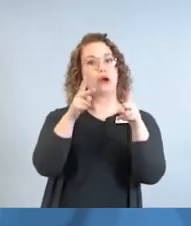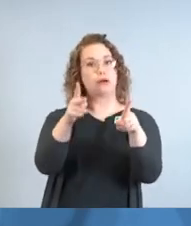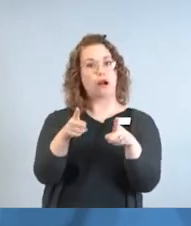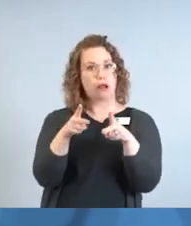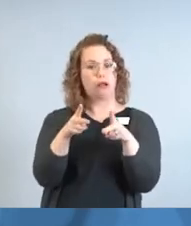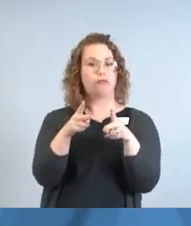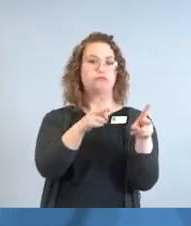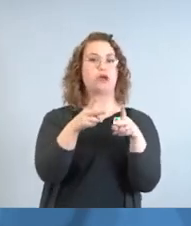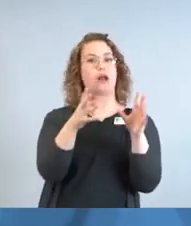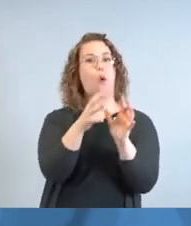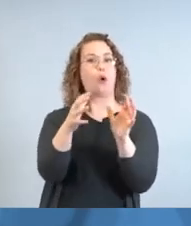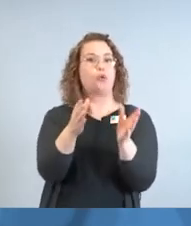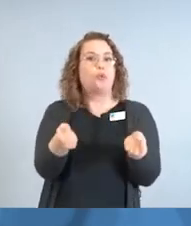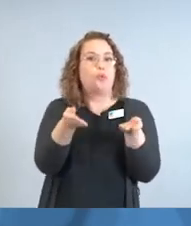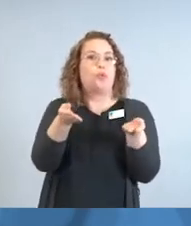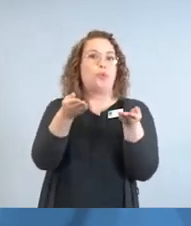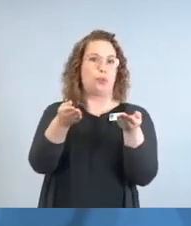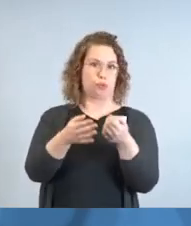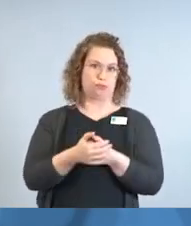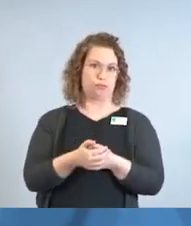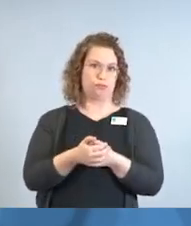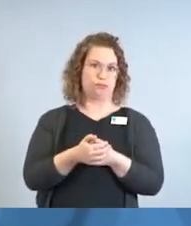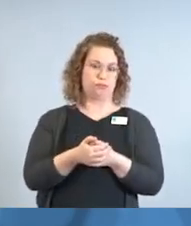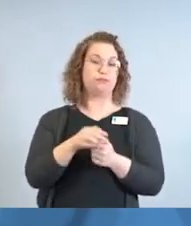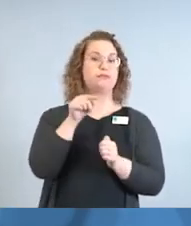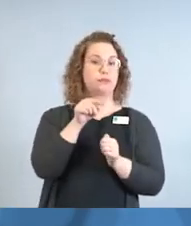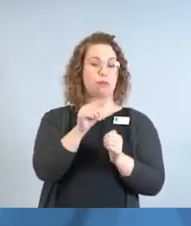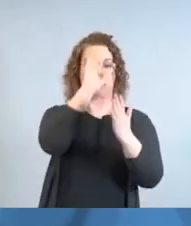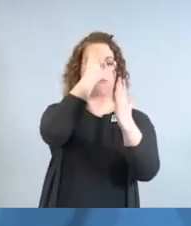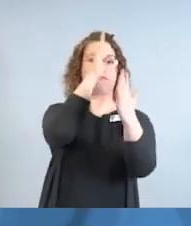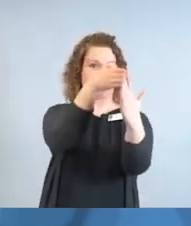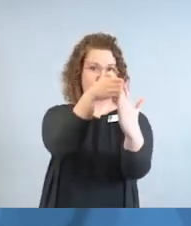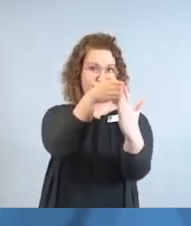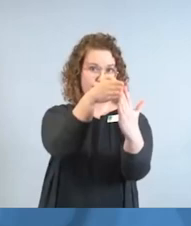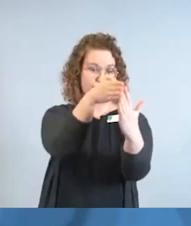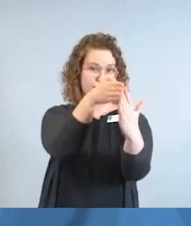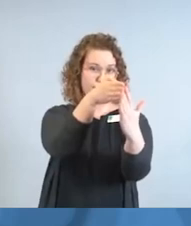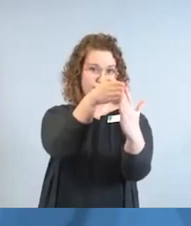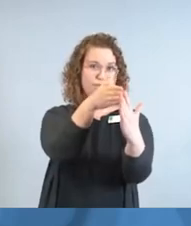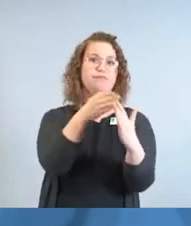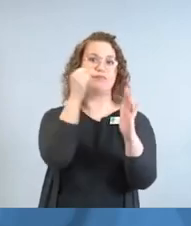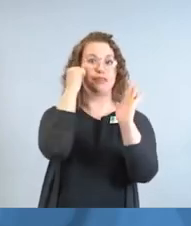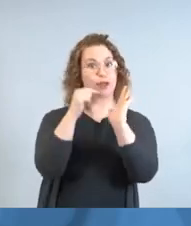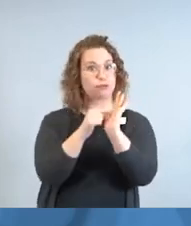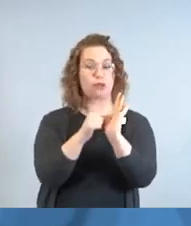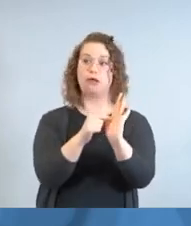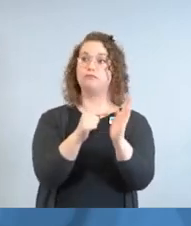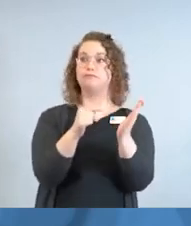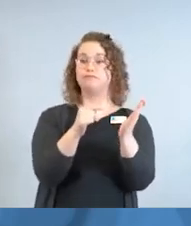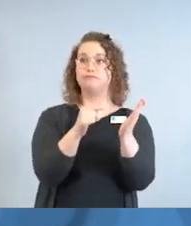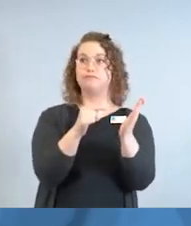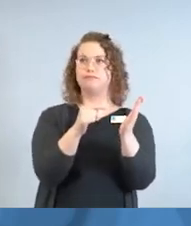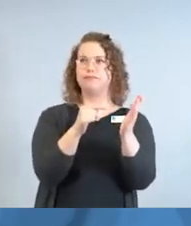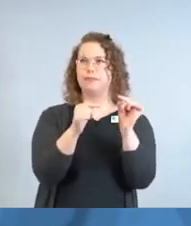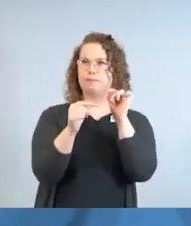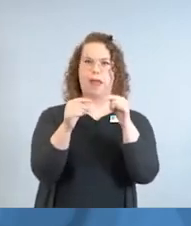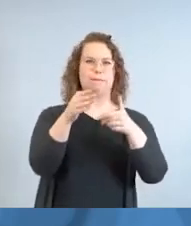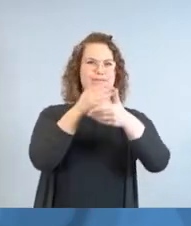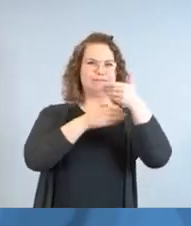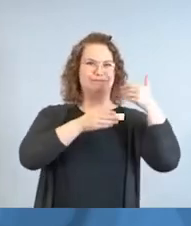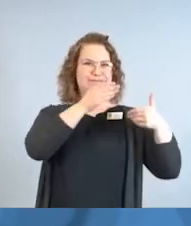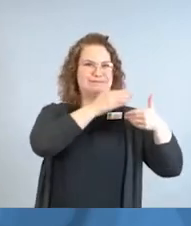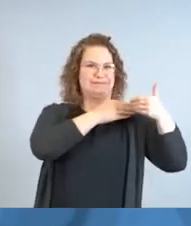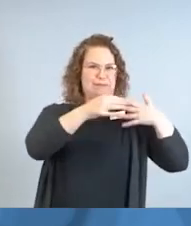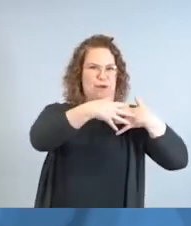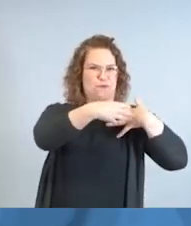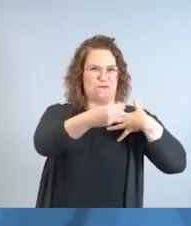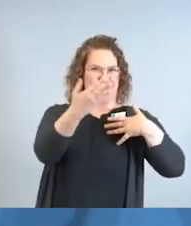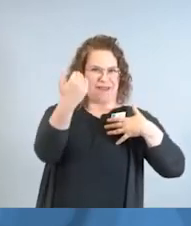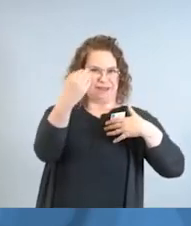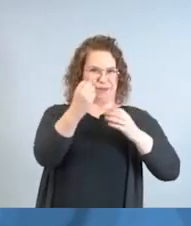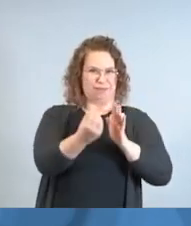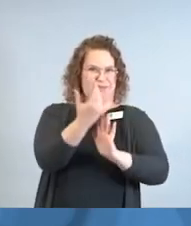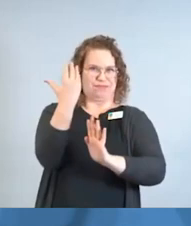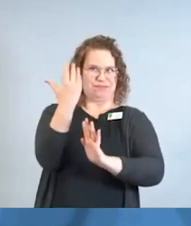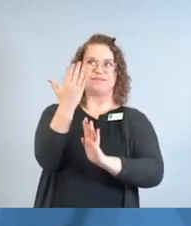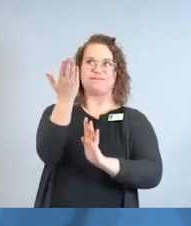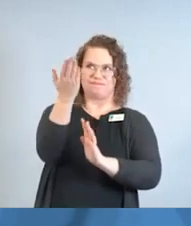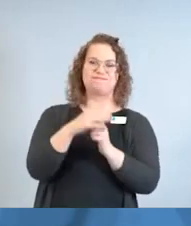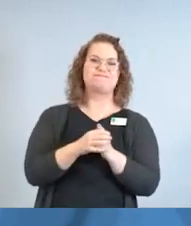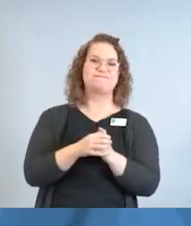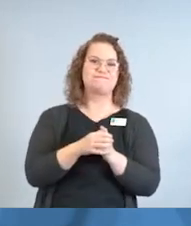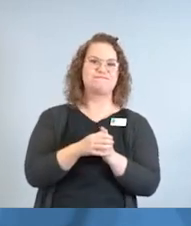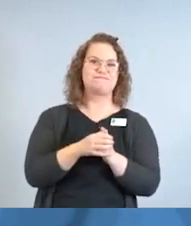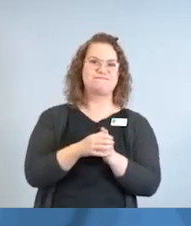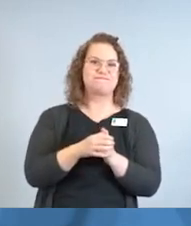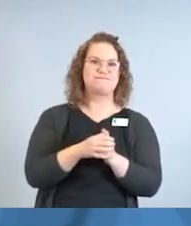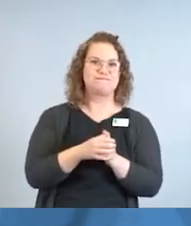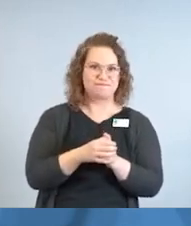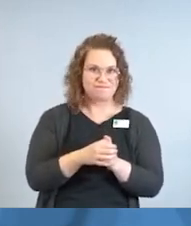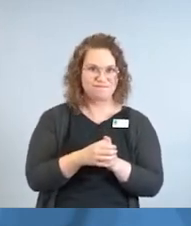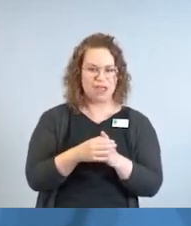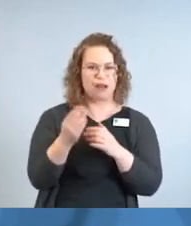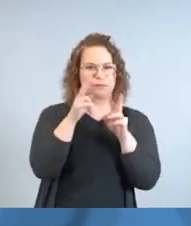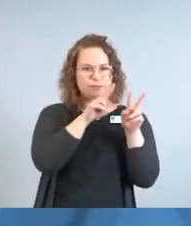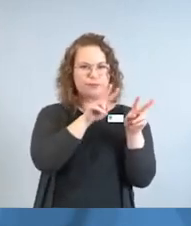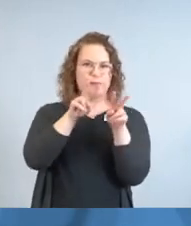Eli tämä on päämäärä. On mentävä siihen kuvaan, joka minulla oli tuolla, jossa kysytään, kuka on suurimmassa riskissä,